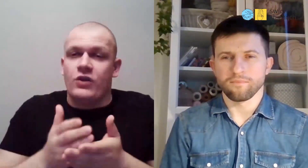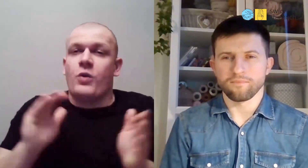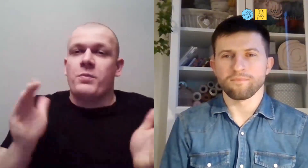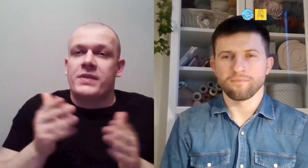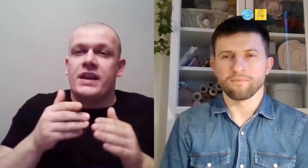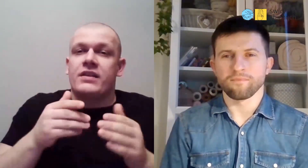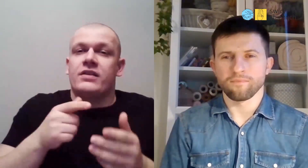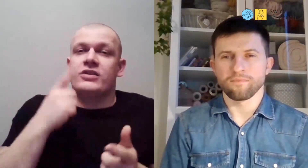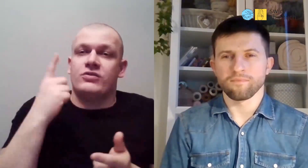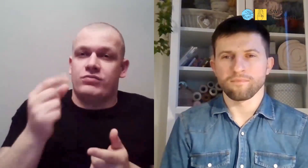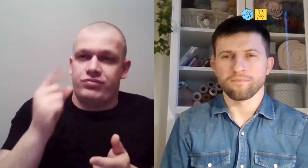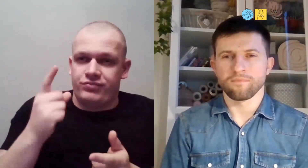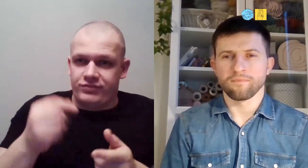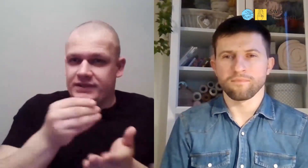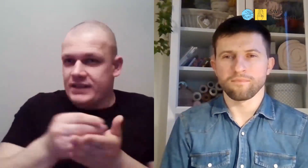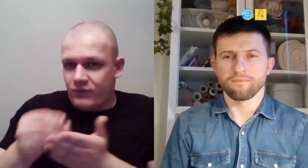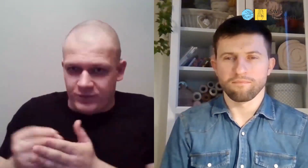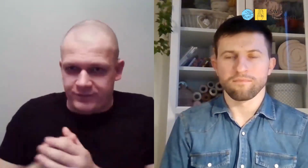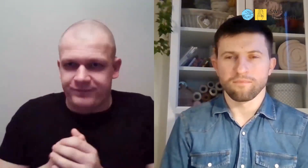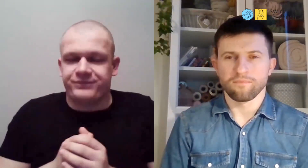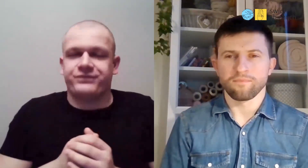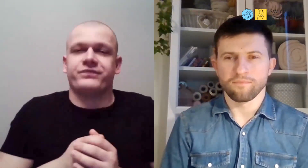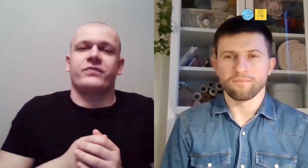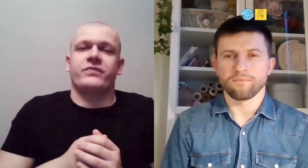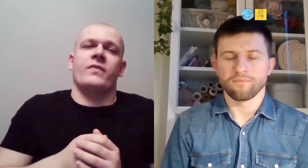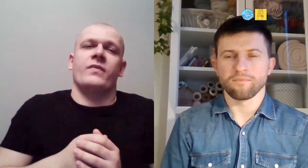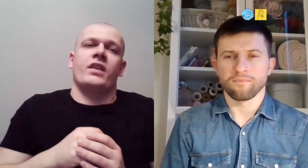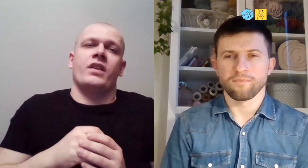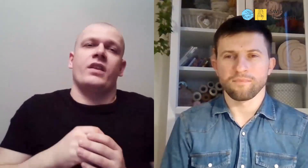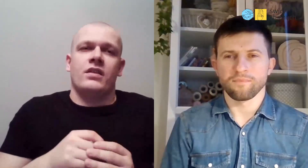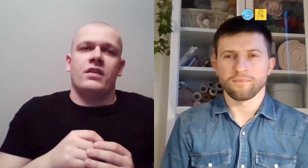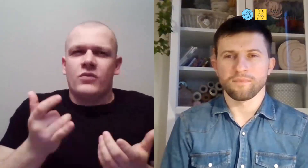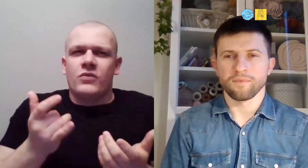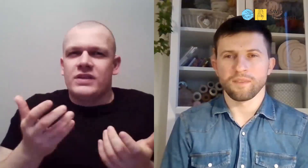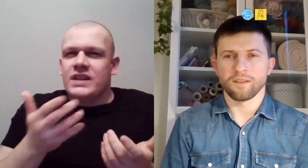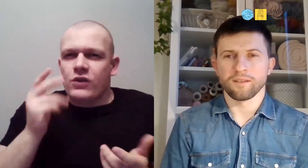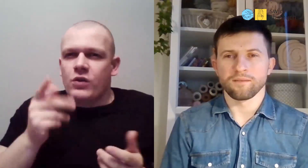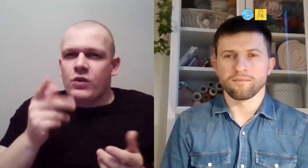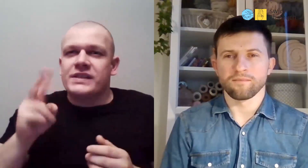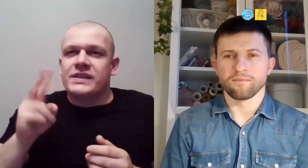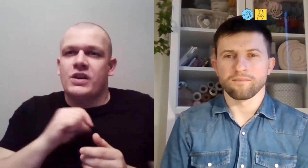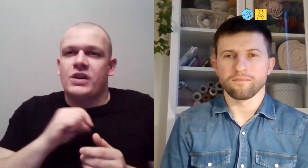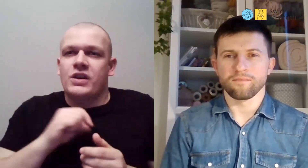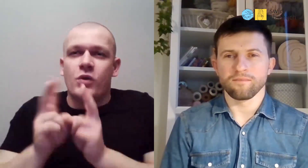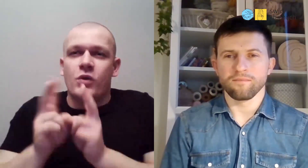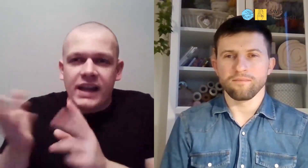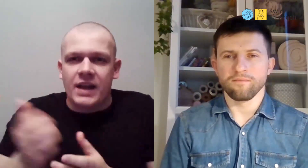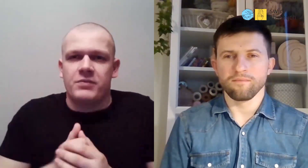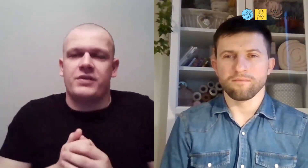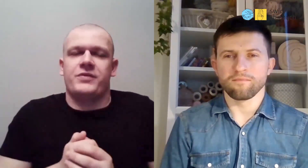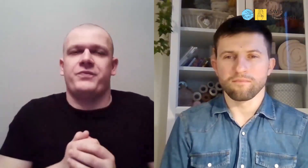tylko kupować dużo jedzenia, żeby starczyło na kilka dni.